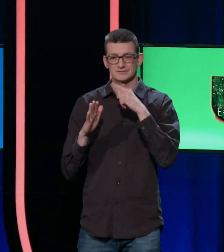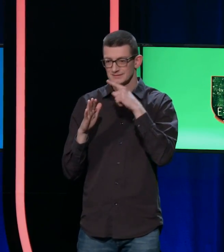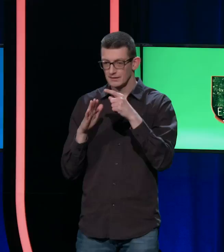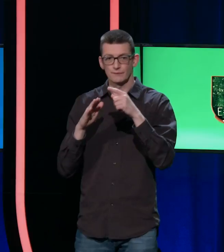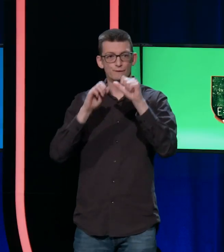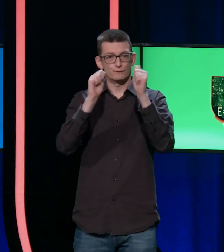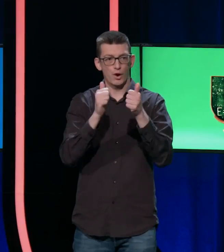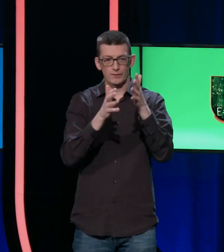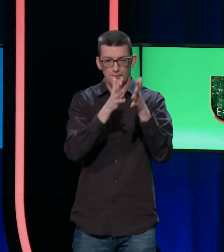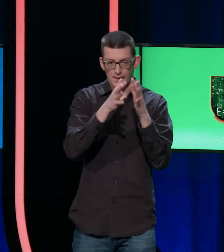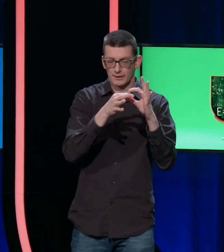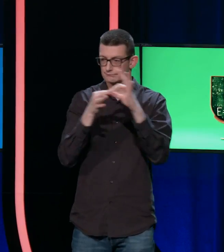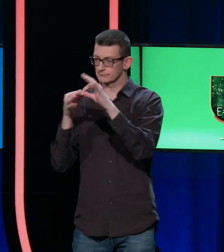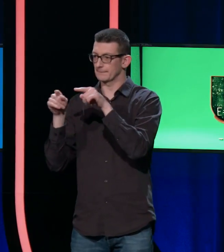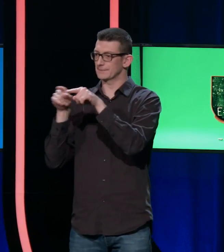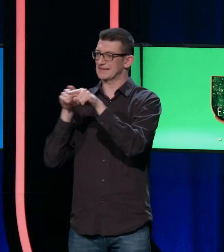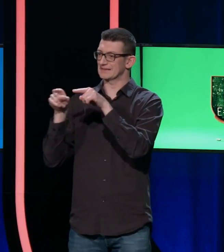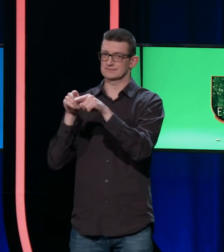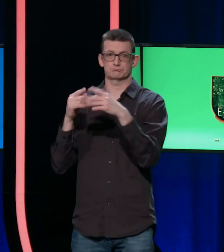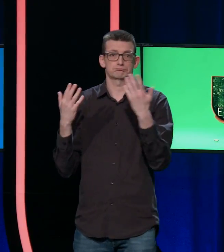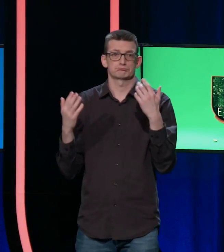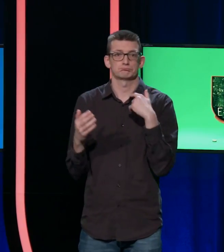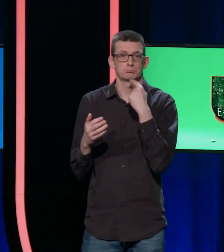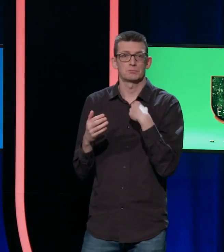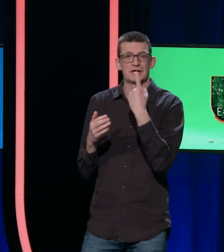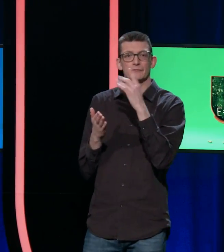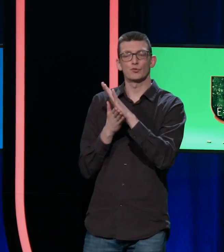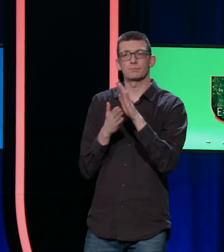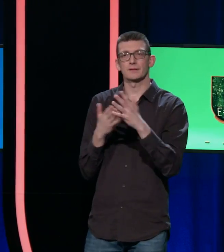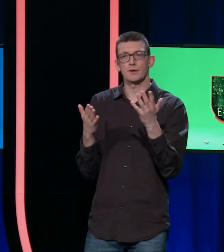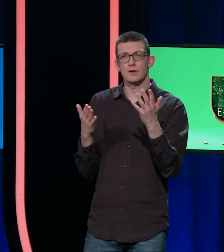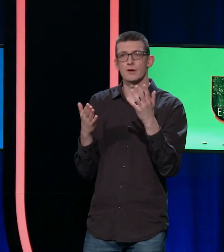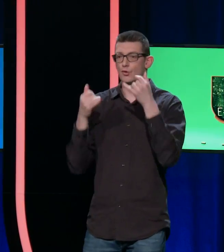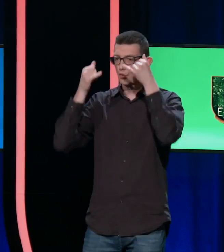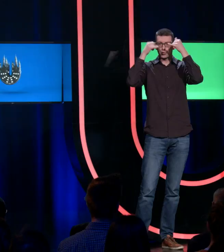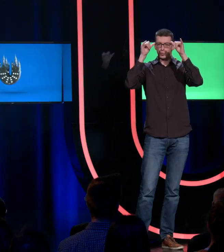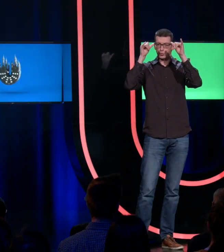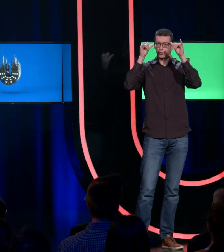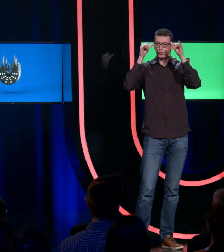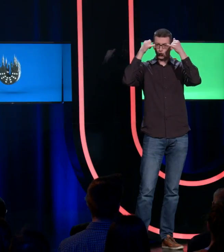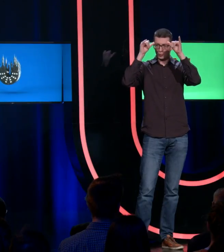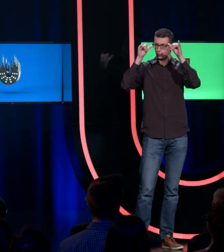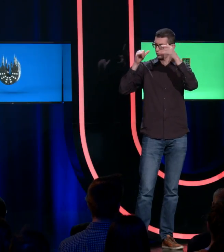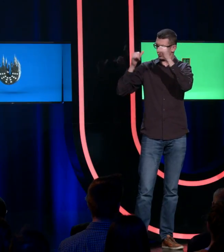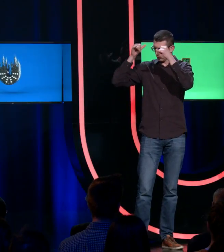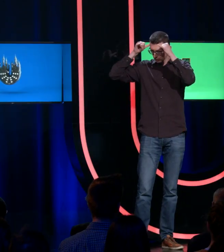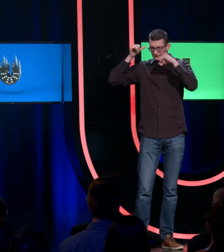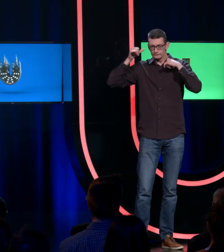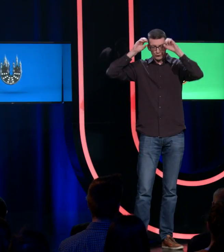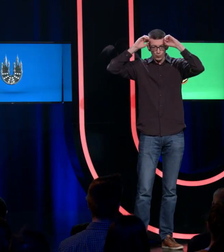Dat betekent dat je in de vorm van het gebaar de betekenis kan herkennen. Enkele voorbeelden: koe.